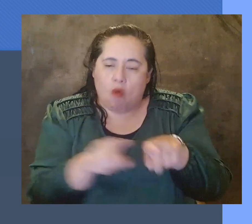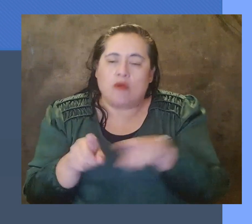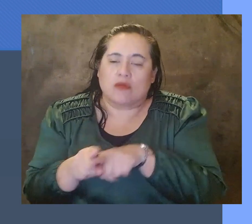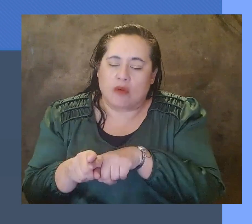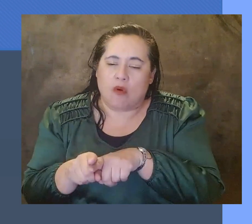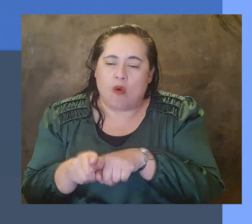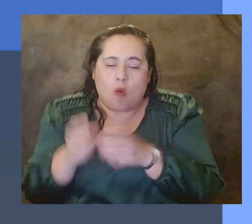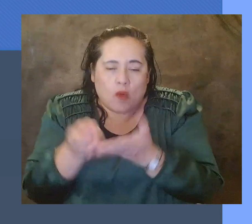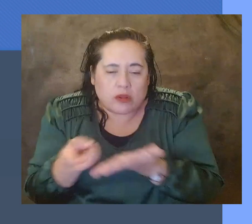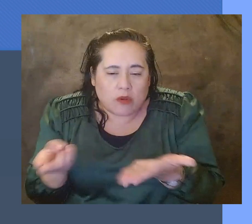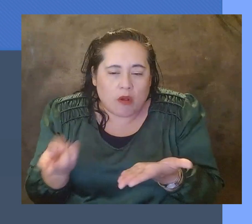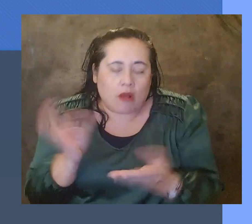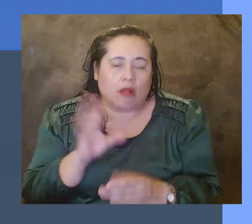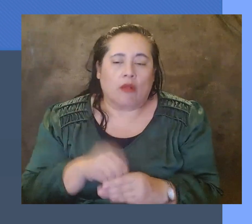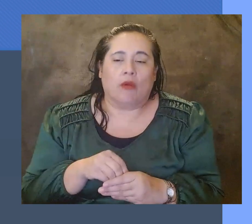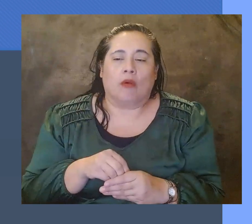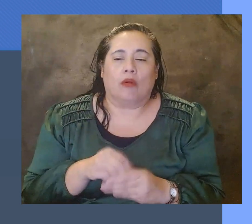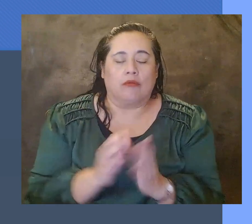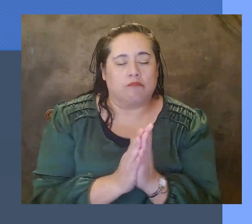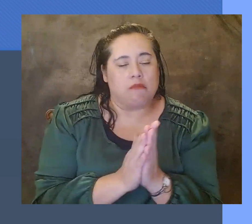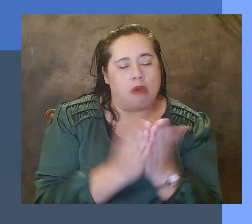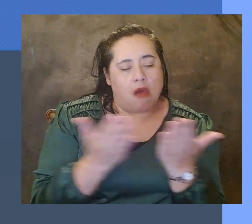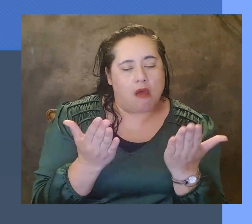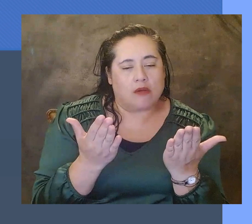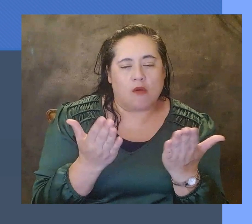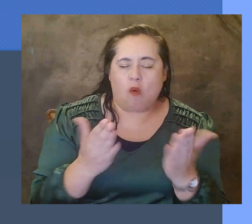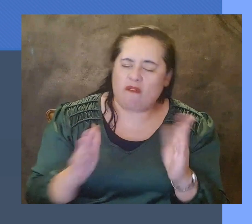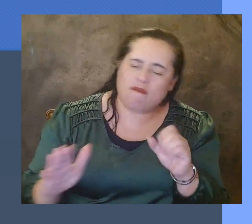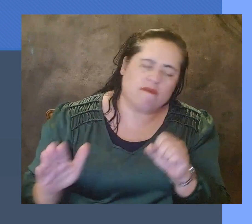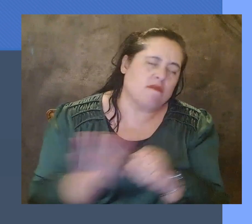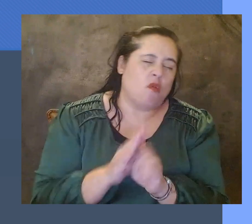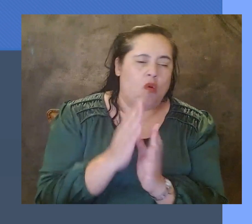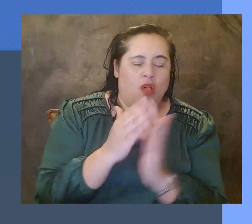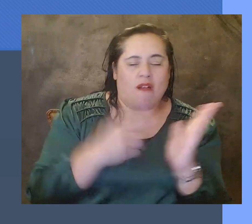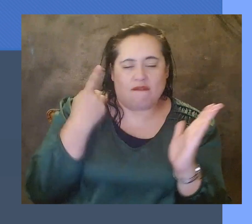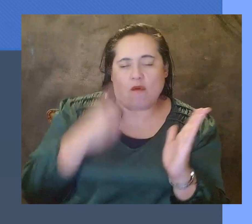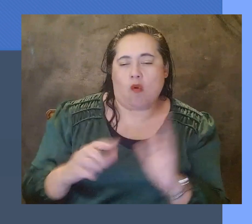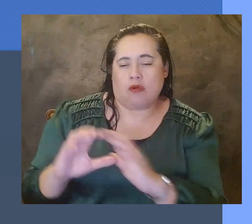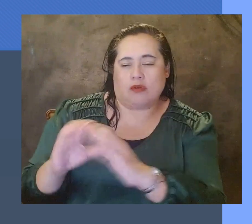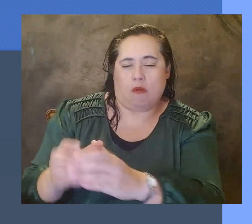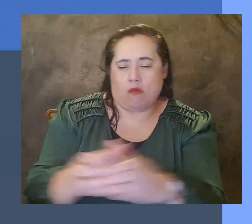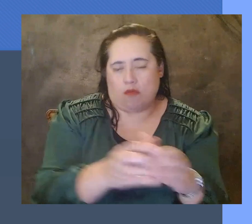También recursos que incluyen un manual completo para esos capítulos.